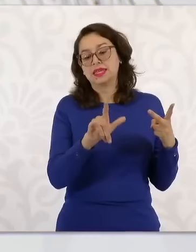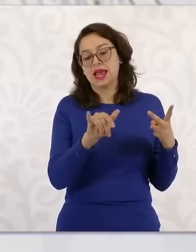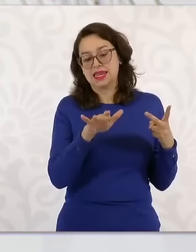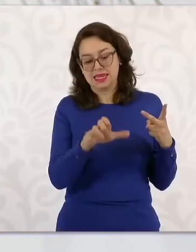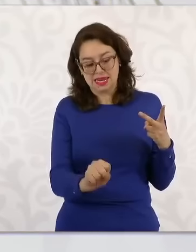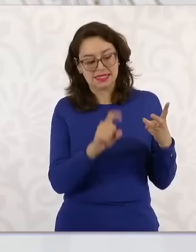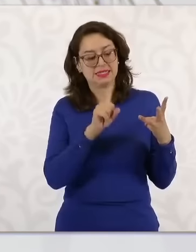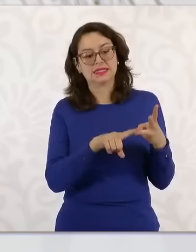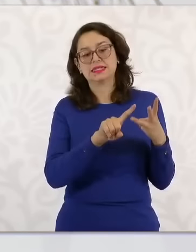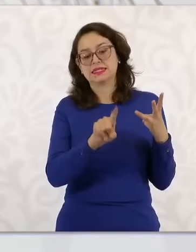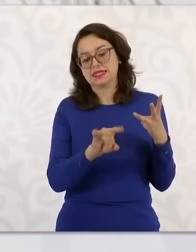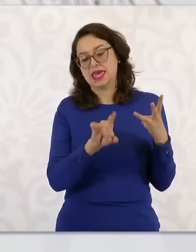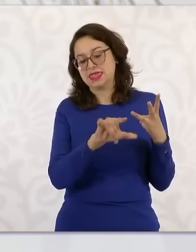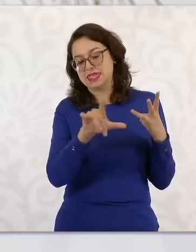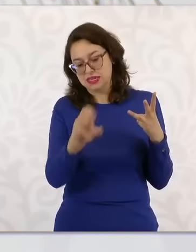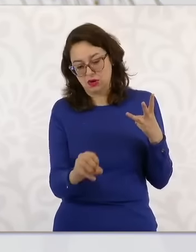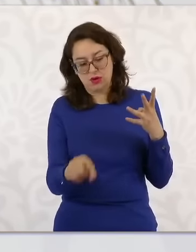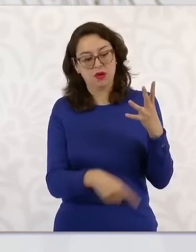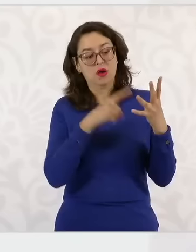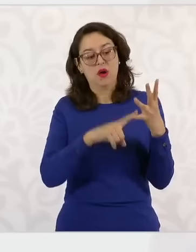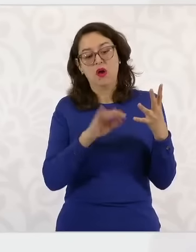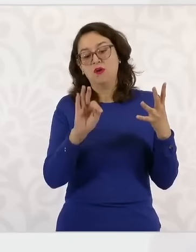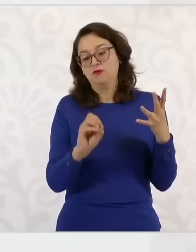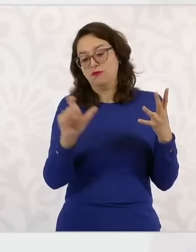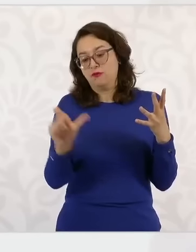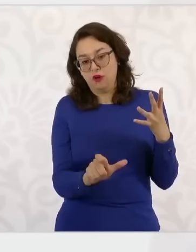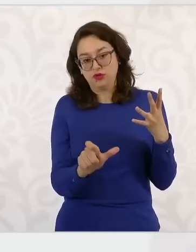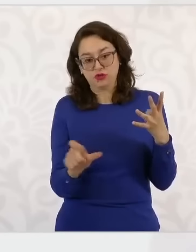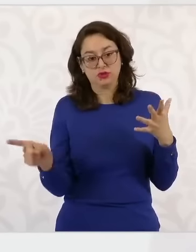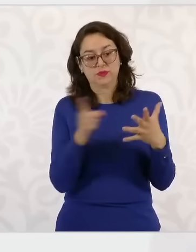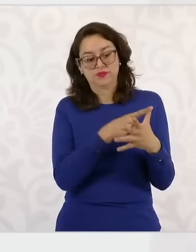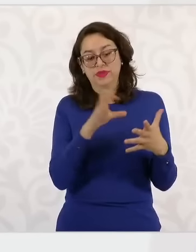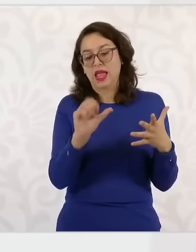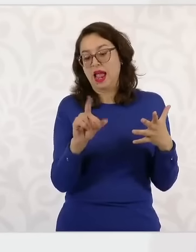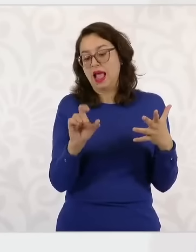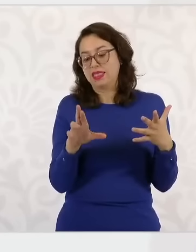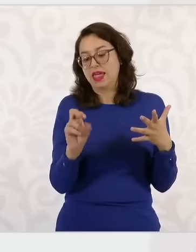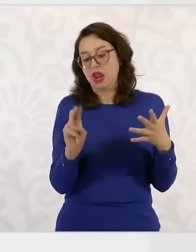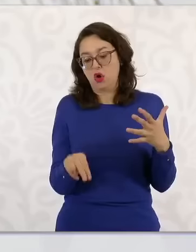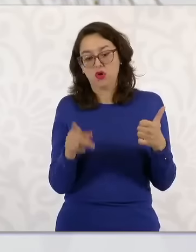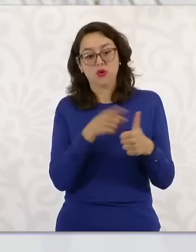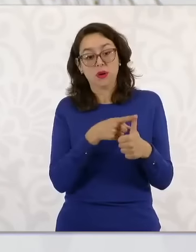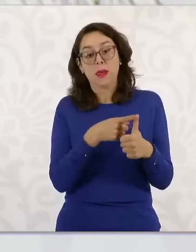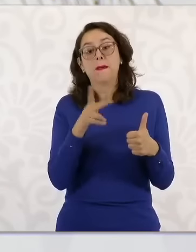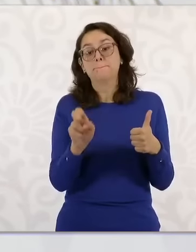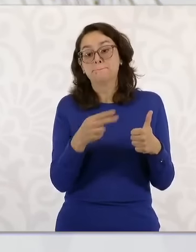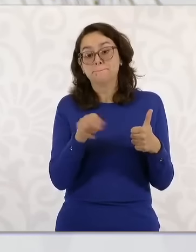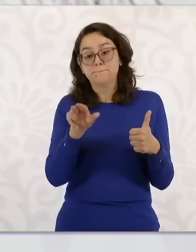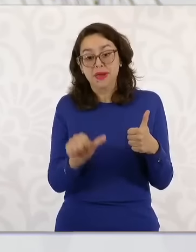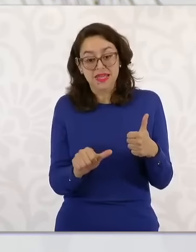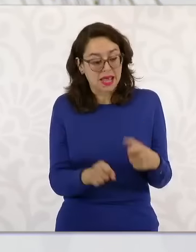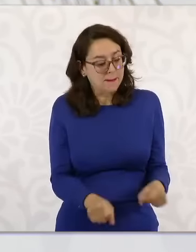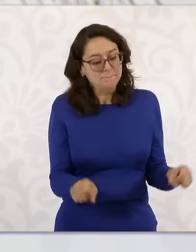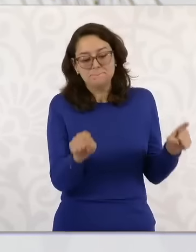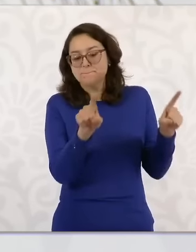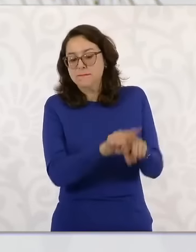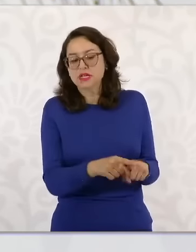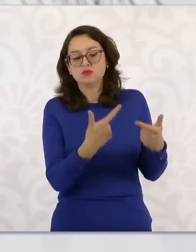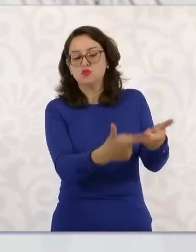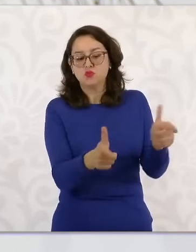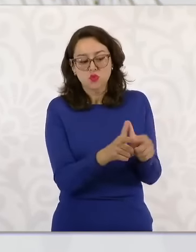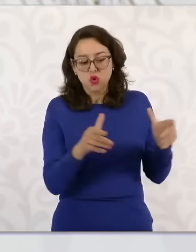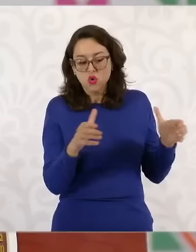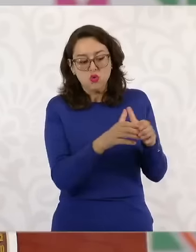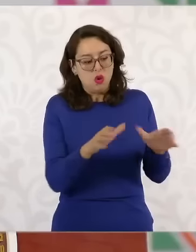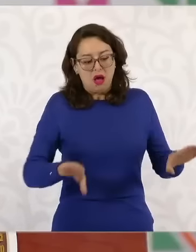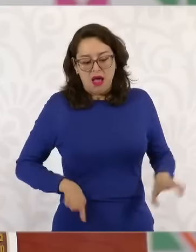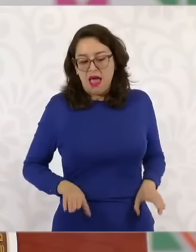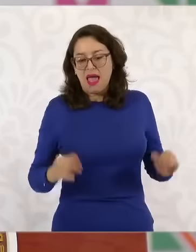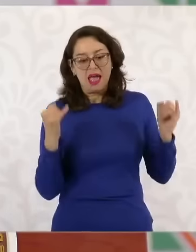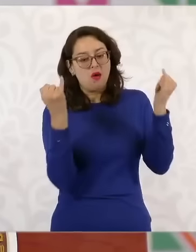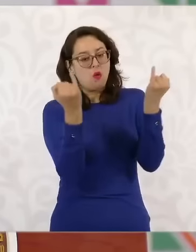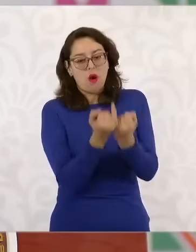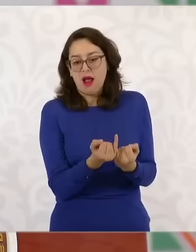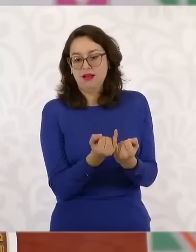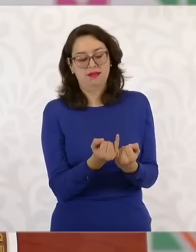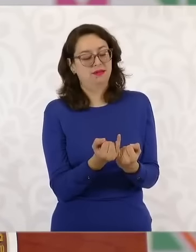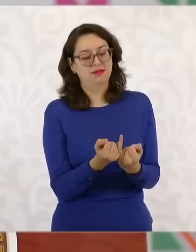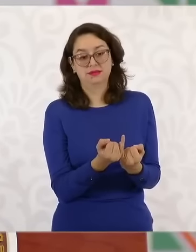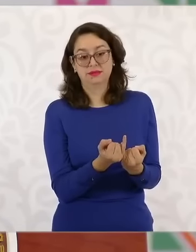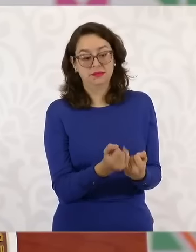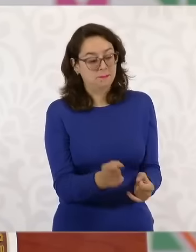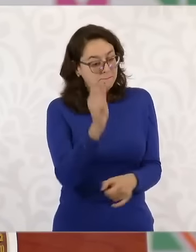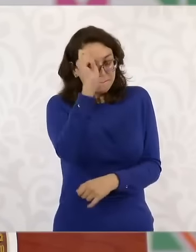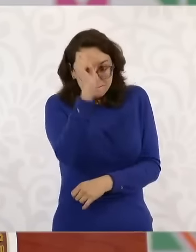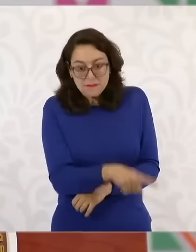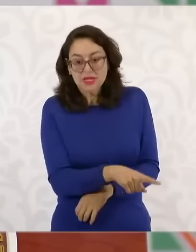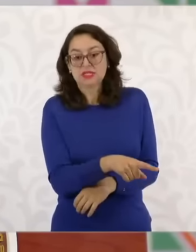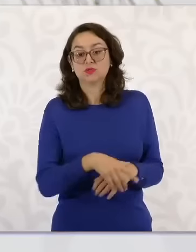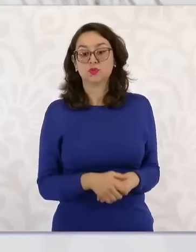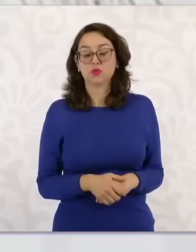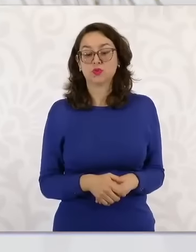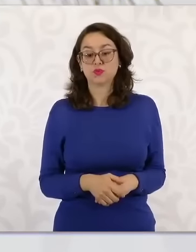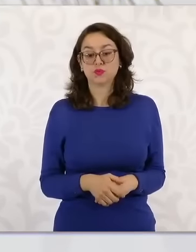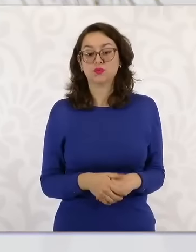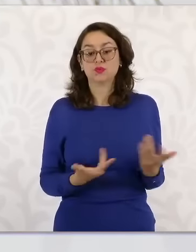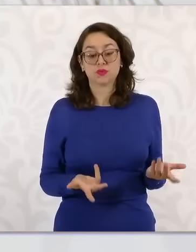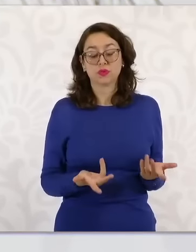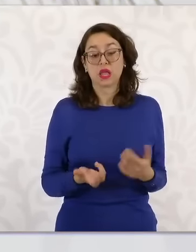Cedillo, Fox, Calderón y Peña son lo mismo. No hay diferencia ninguna. Fox engañó al pueblo